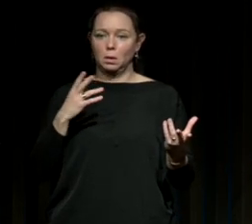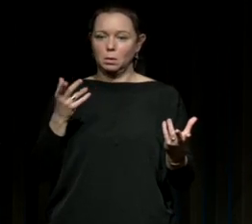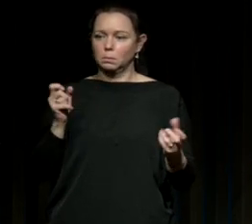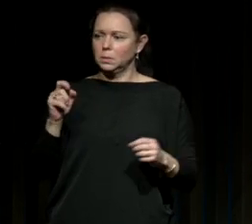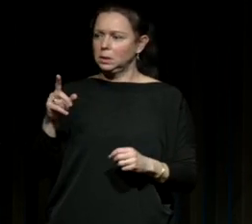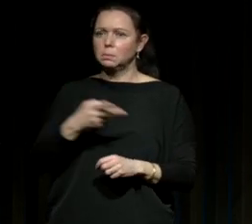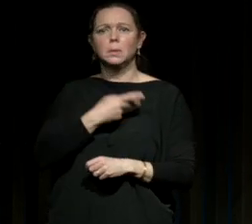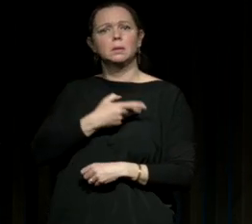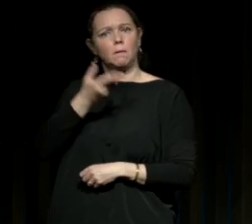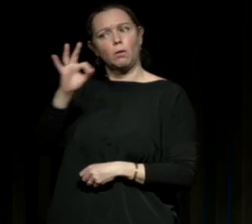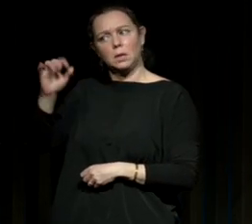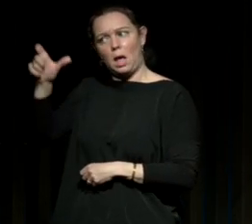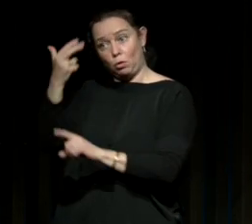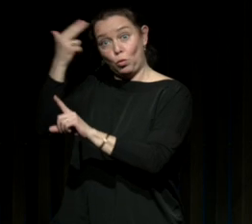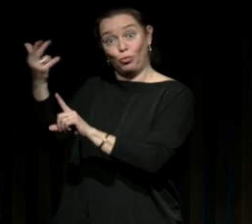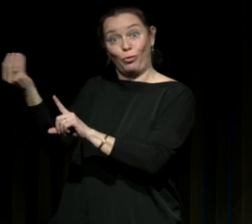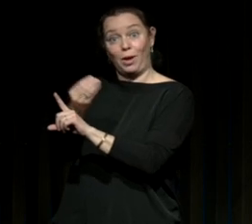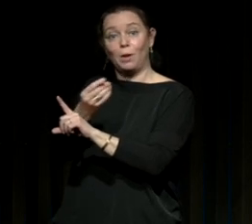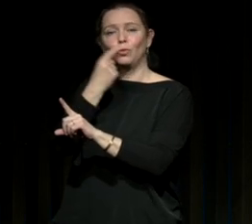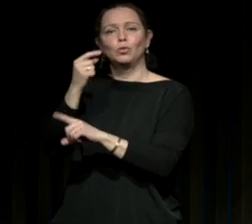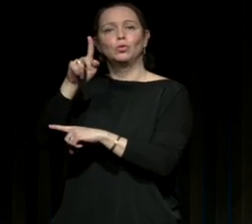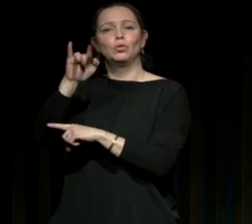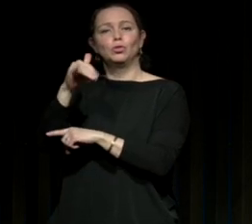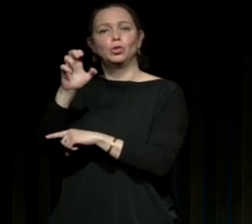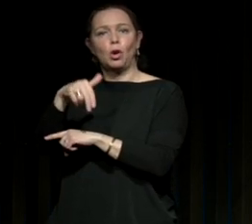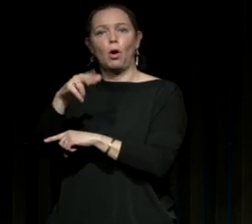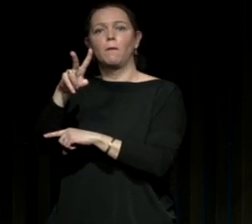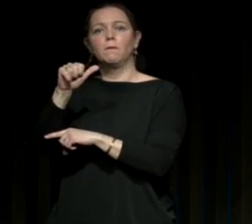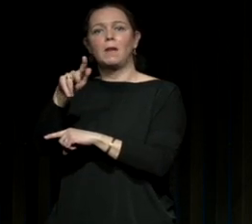médecin français le professeur jean vague qui était un médecin marseillais on sait maintenant